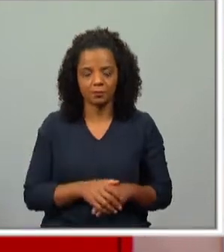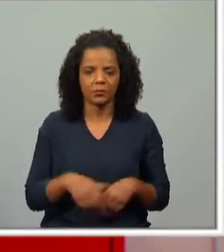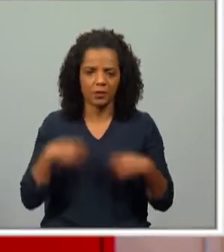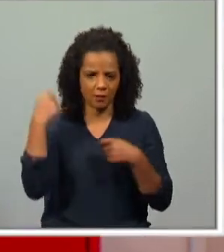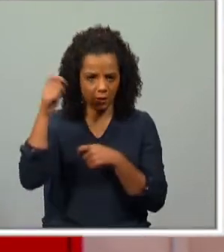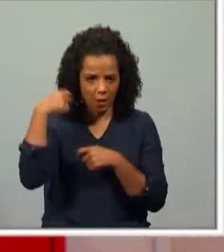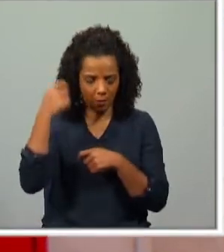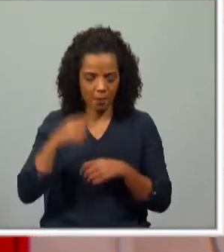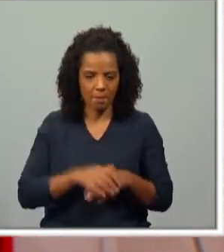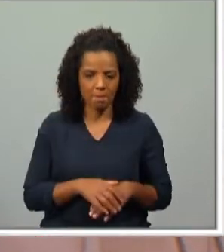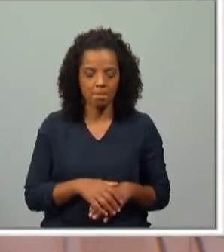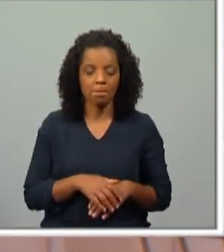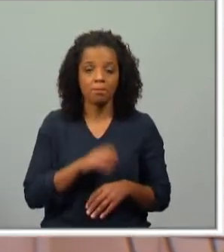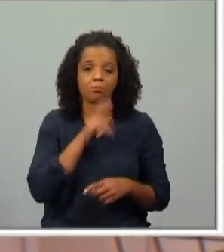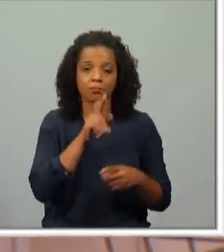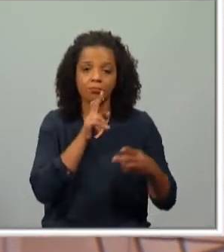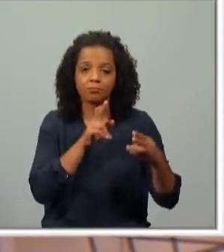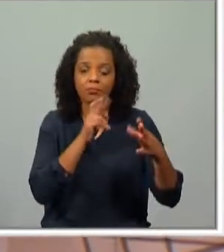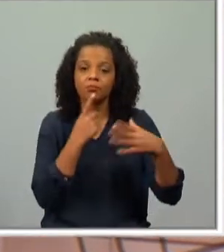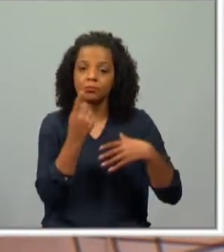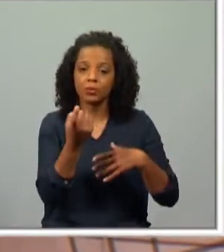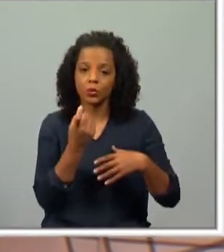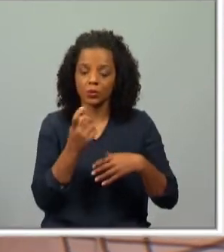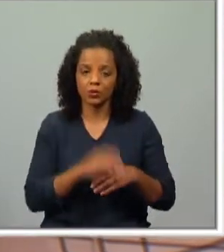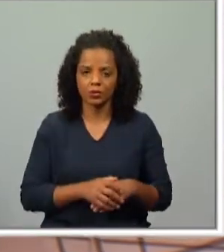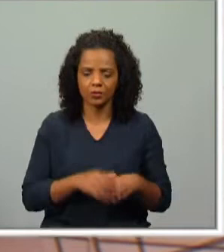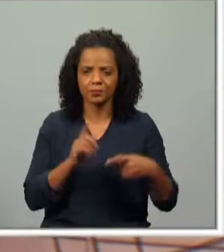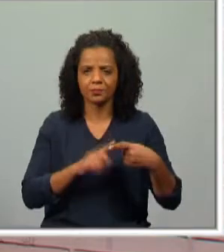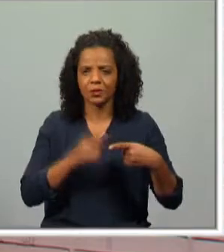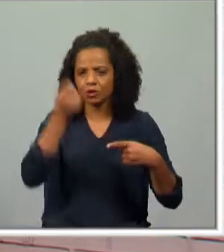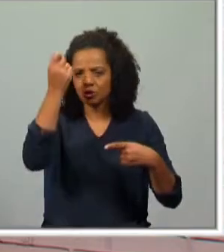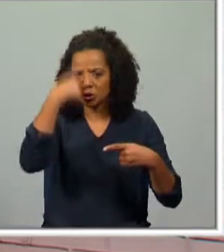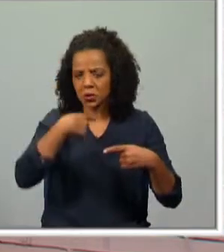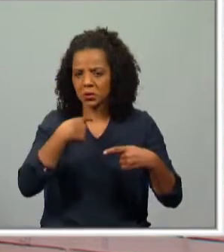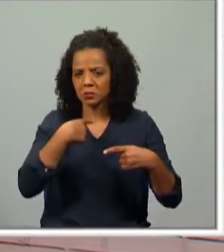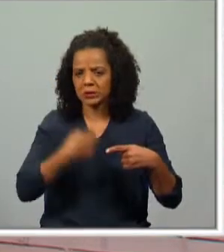filme para responder estas questões que histórias considera-se por as mais 電影來回答這些問題故事被大多數人考慮